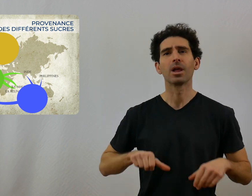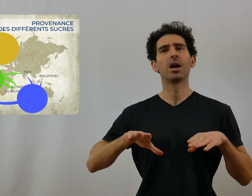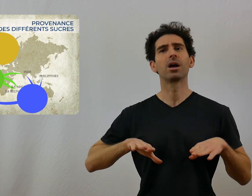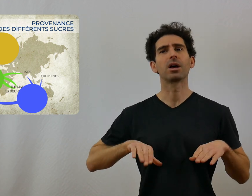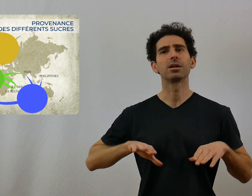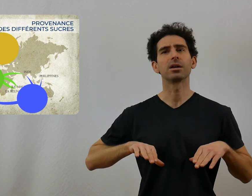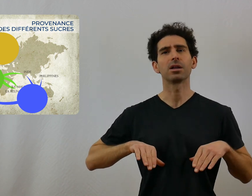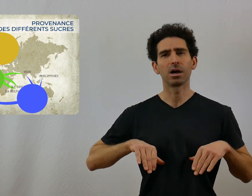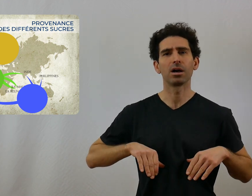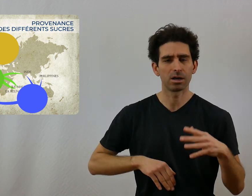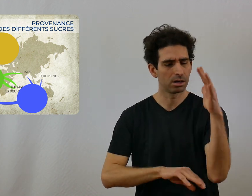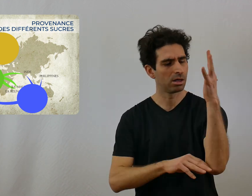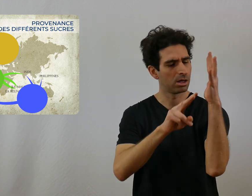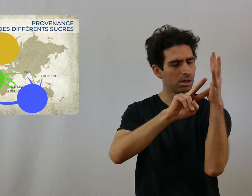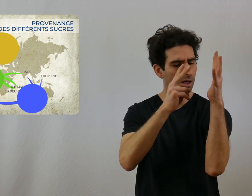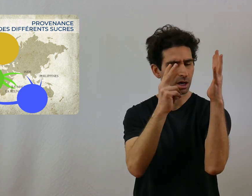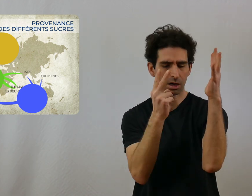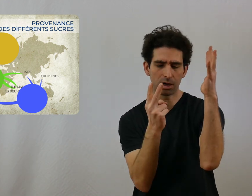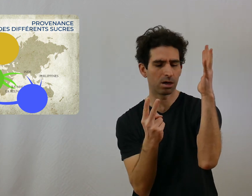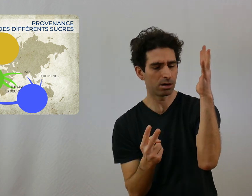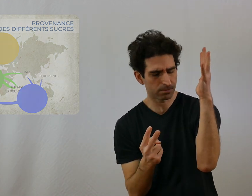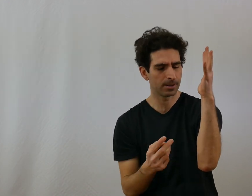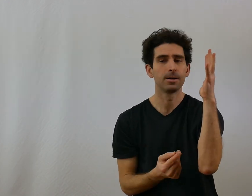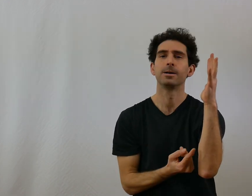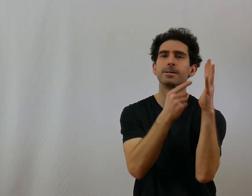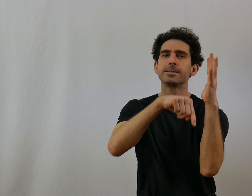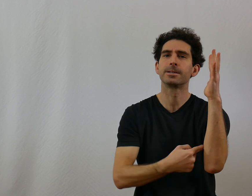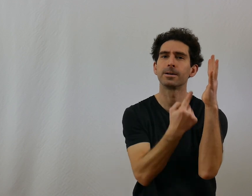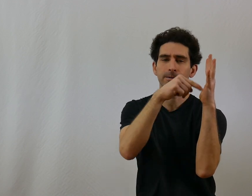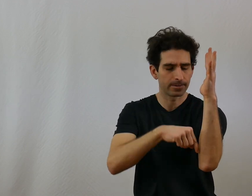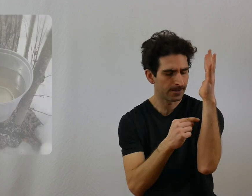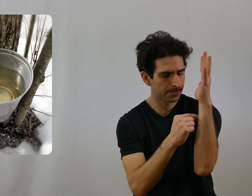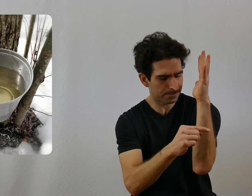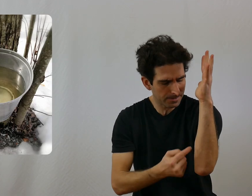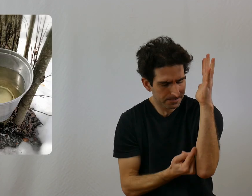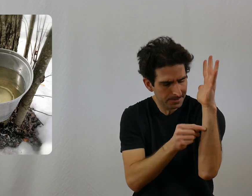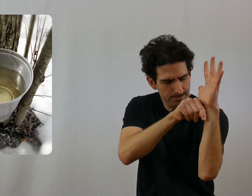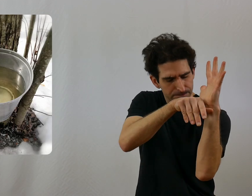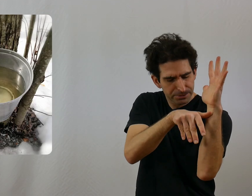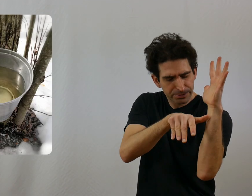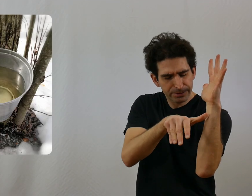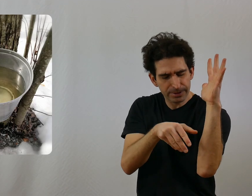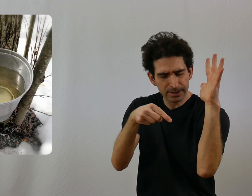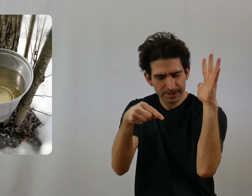Au Canada, de la sève circule dans l'érable et sort du tronc par une entaille.